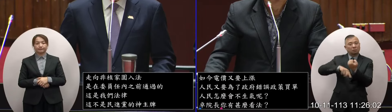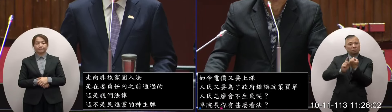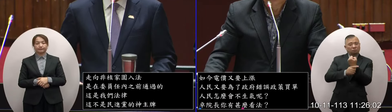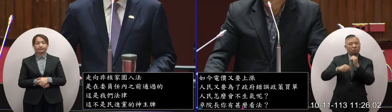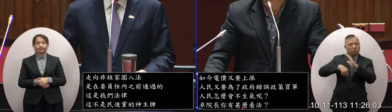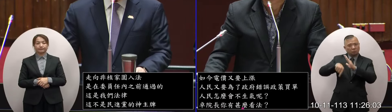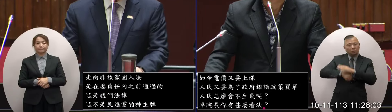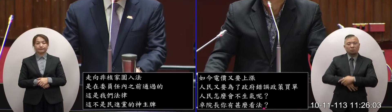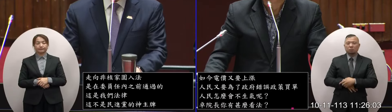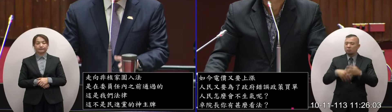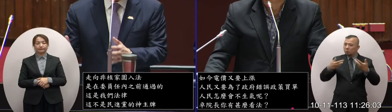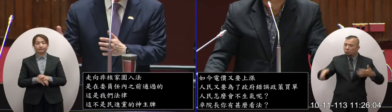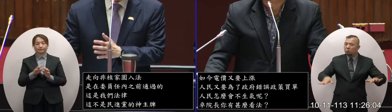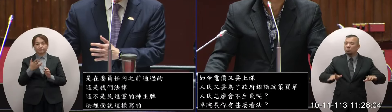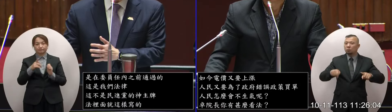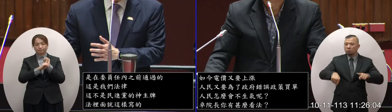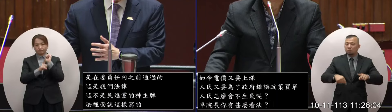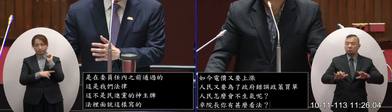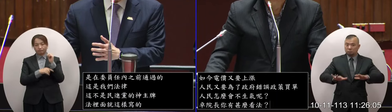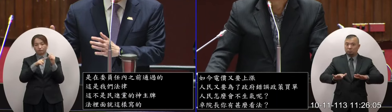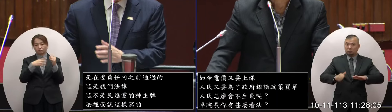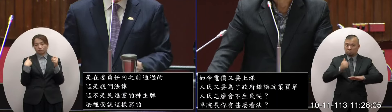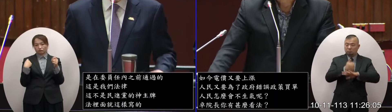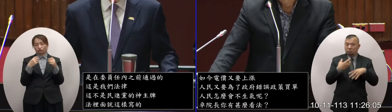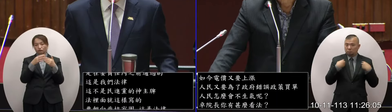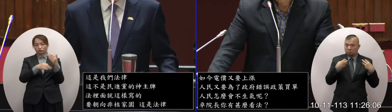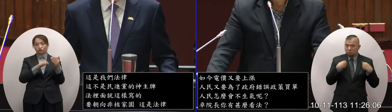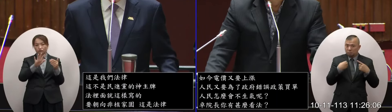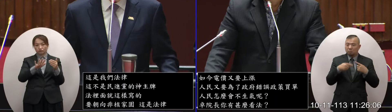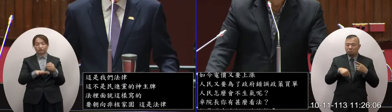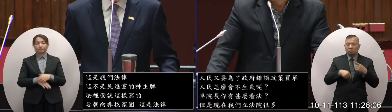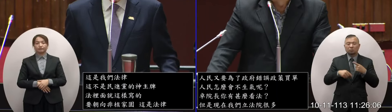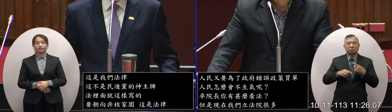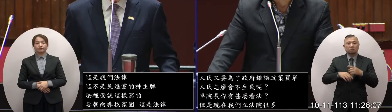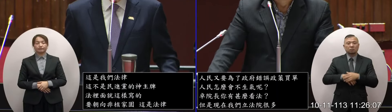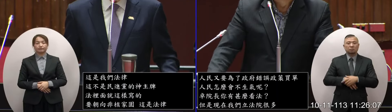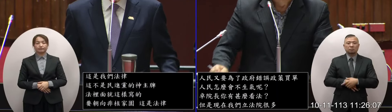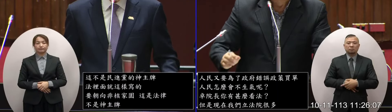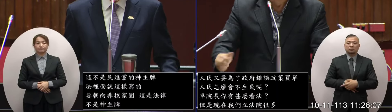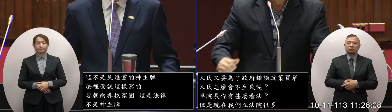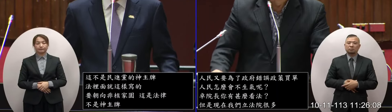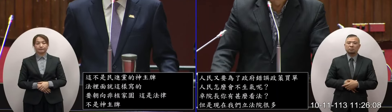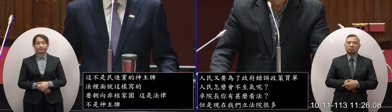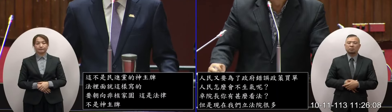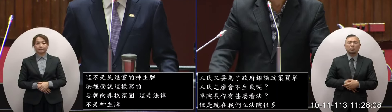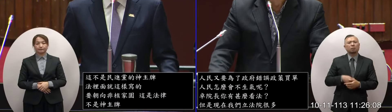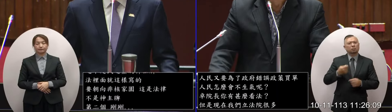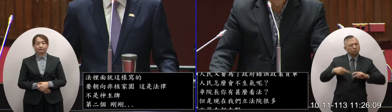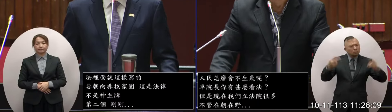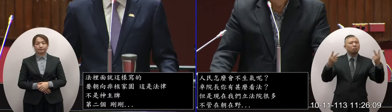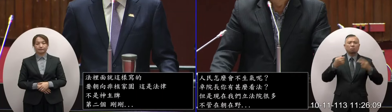不管再朝再遠 這部法律現在還是在的 還在 可以改啊可以修啊